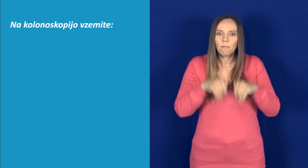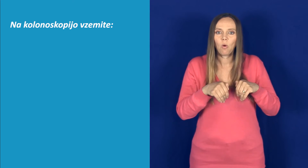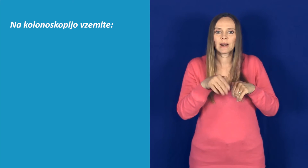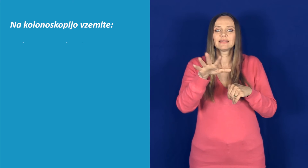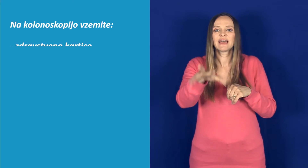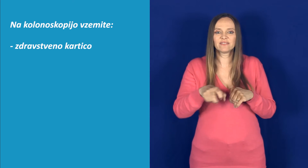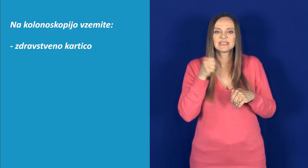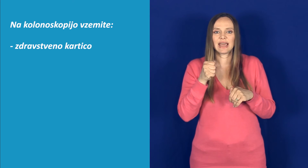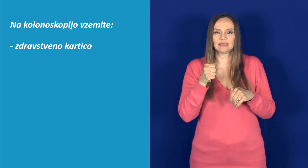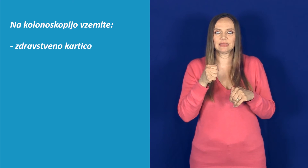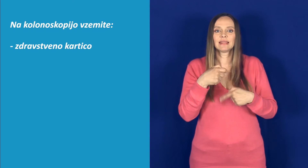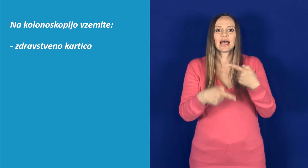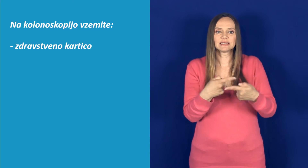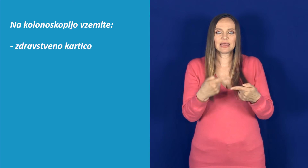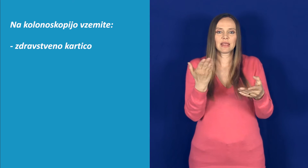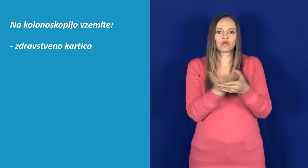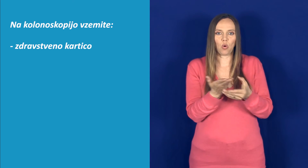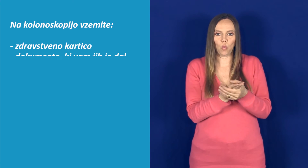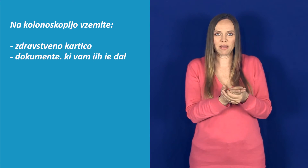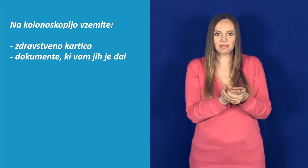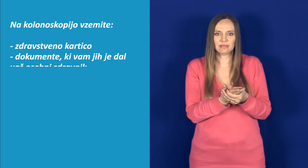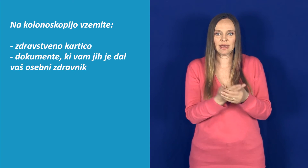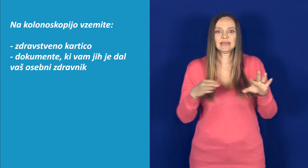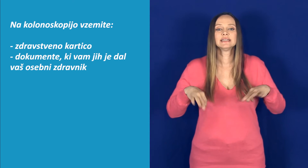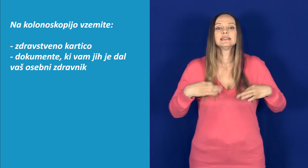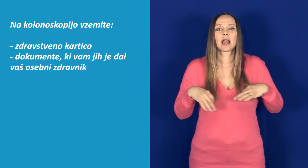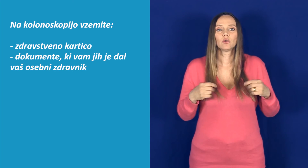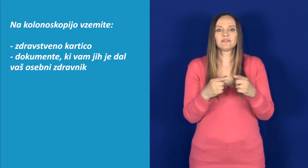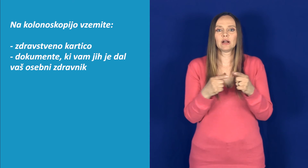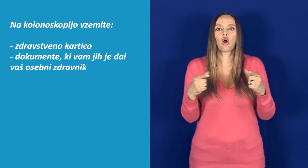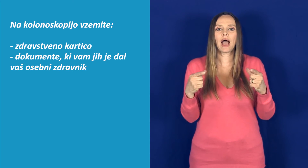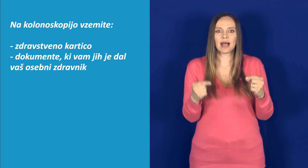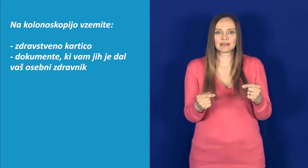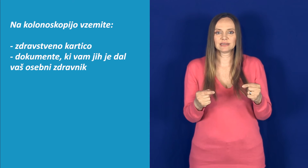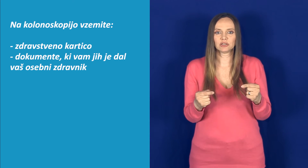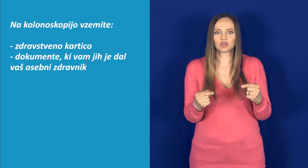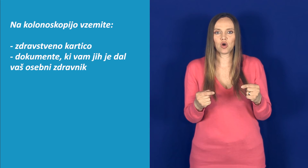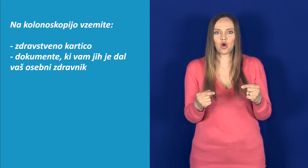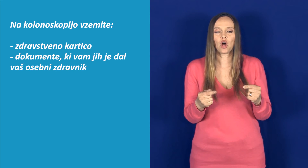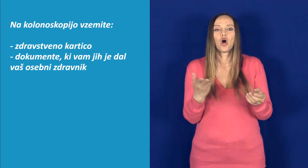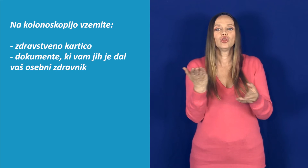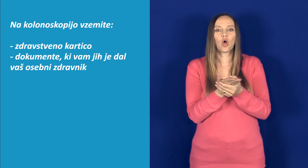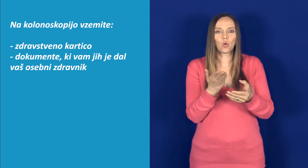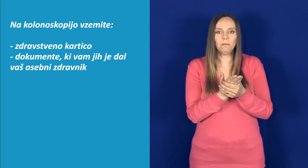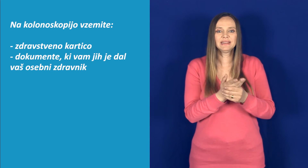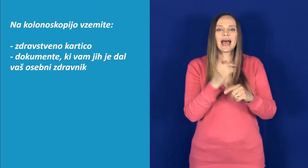zdravstveno kartico, dokumentacijo in navodila, ki vam jih je dal vaš osebni zdravnik,